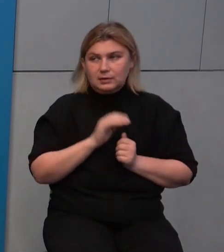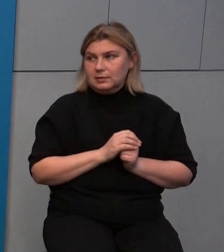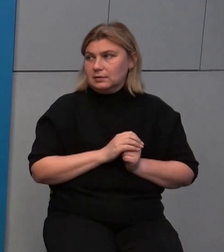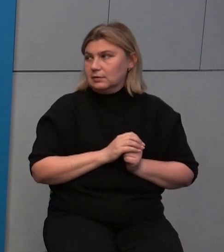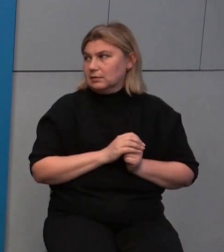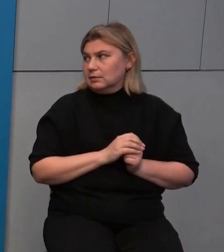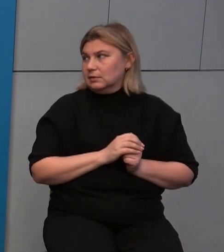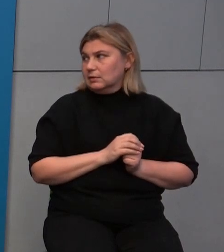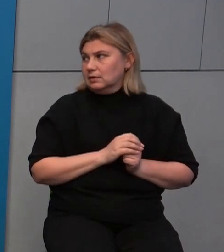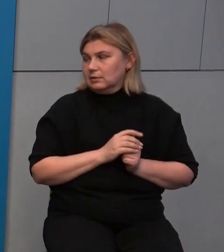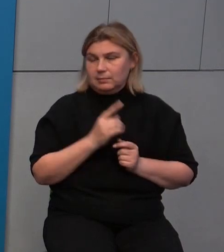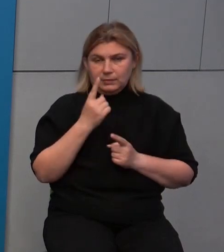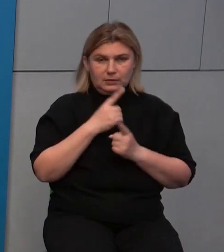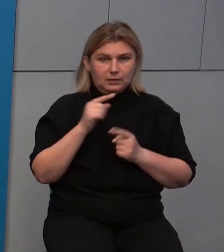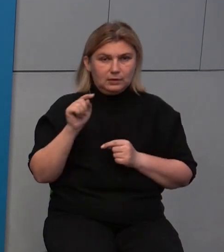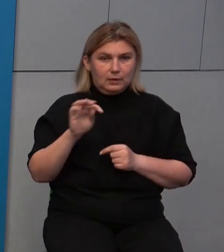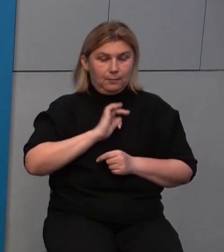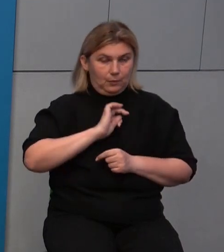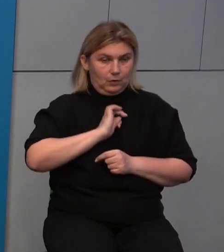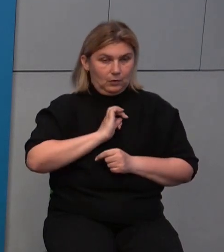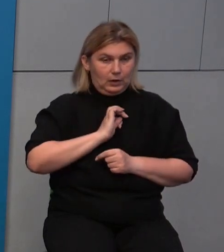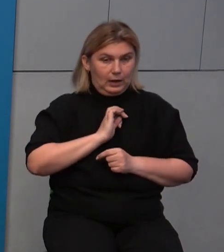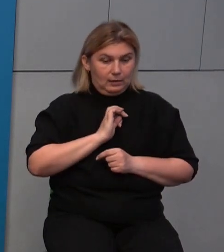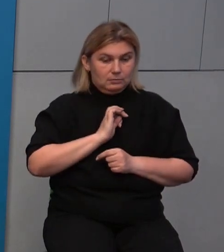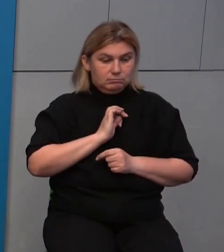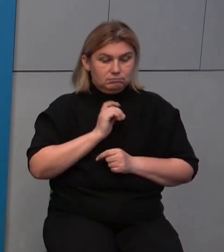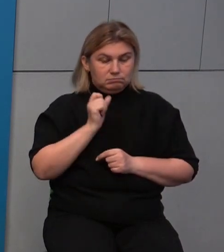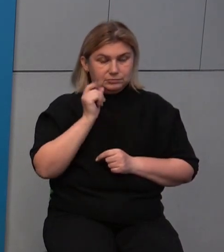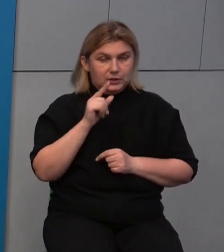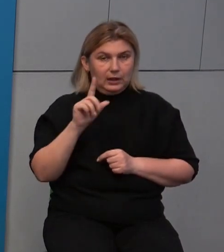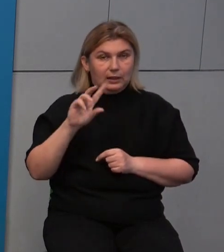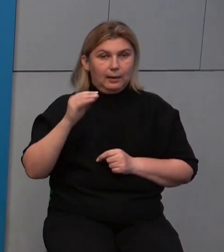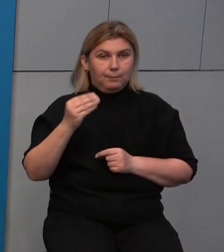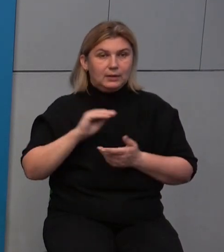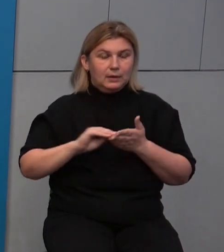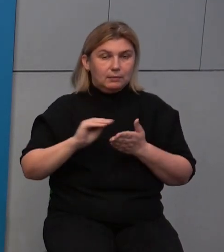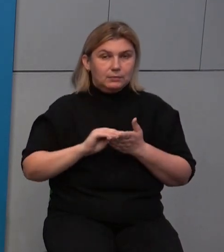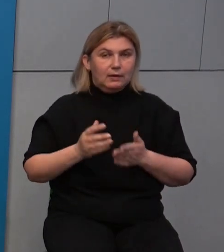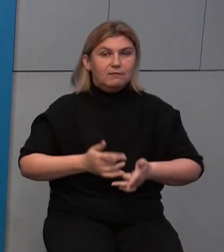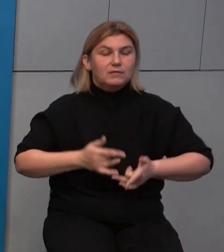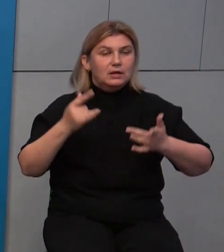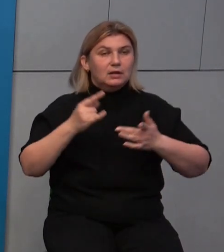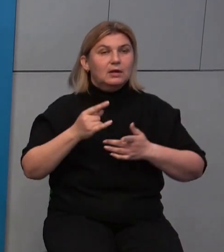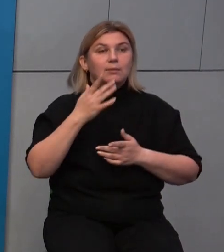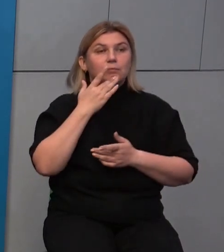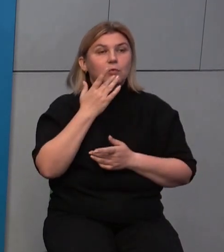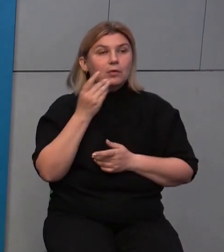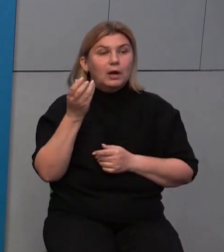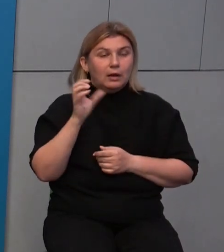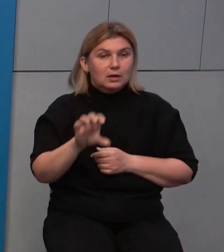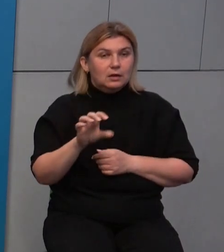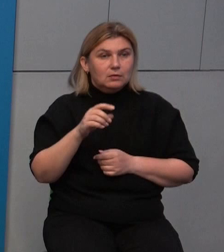Myślę, że tak mu powiedział. To jest moje domniemanie. Ale Lem napisał, że już tyle razy wspominał o tej anegdocie, że już sam w nią uwierzył.